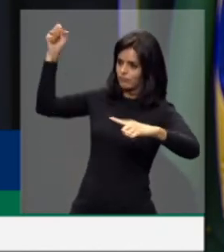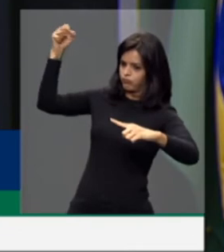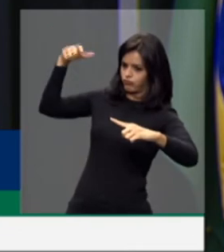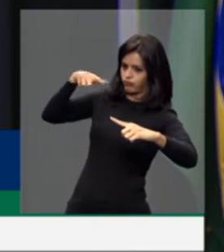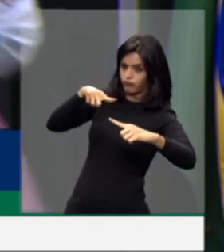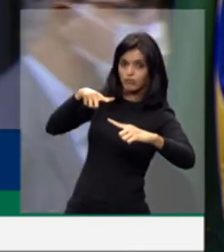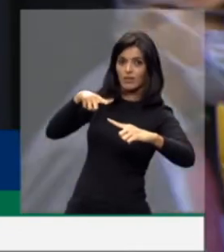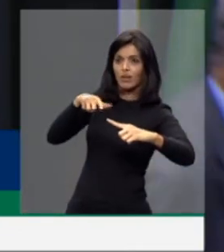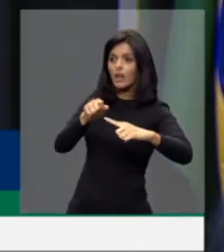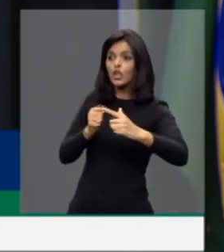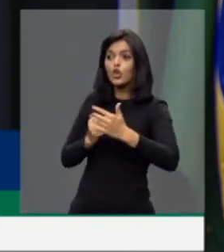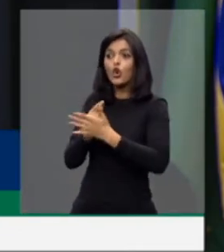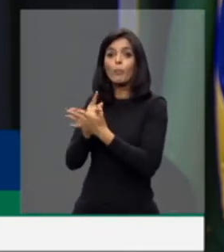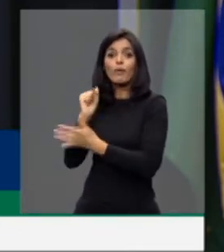DE FAZER O BRASIL UM GRANDE, INVÀS DE IMPORTADOR,